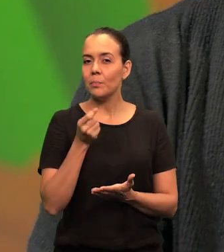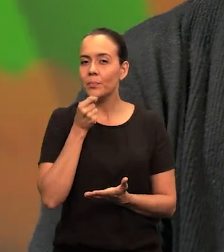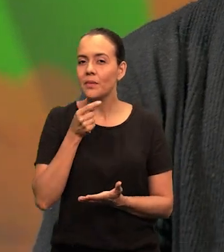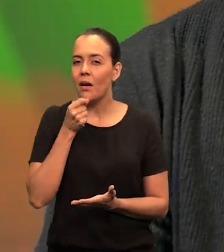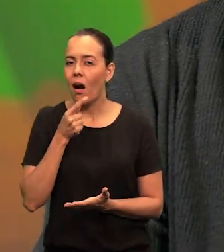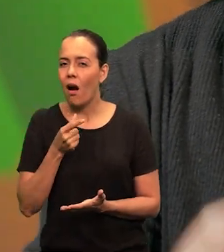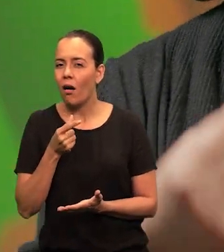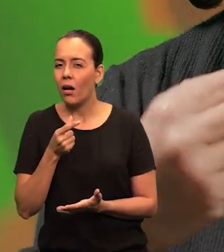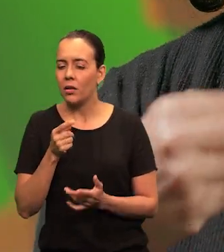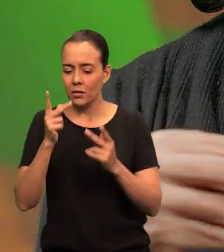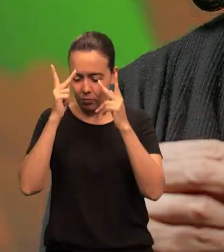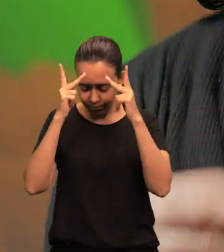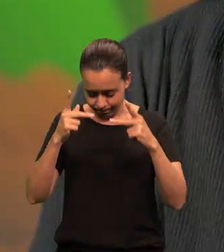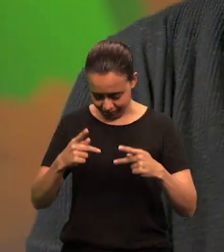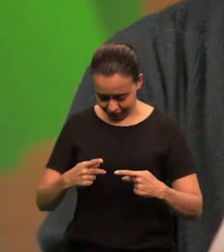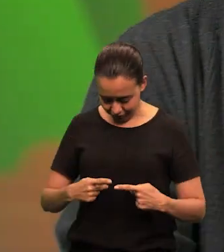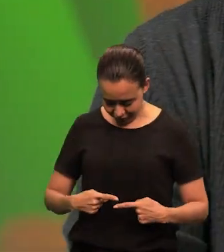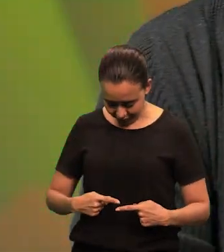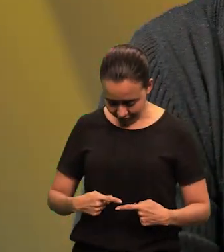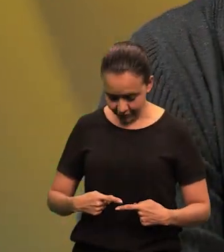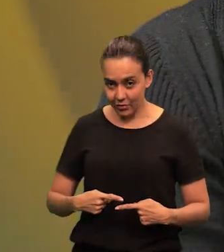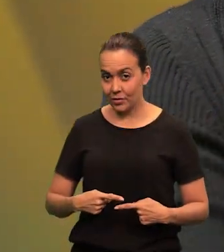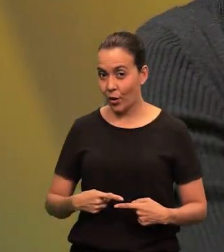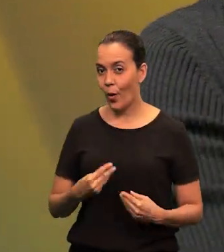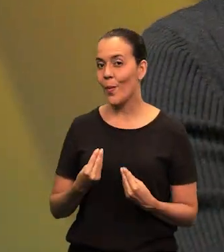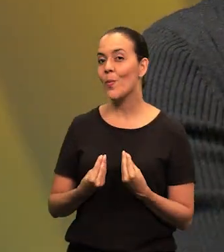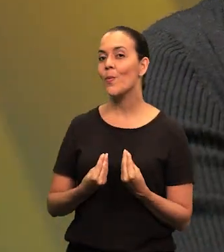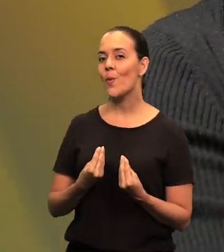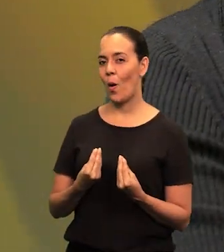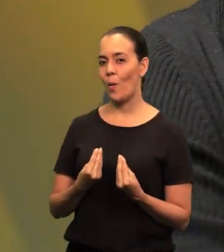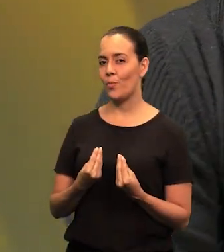que dizem respeito ao umbigo. Nós abrimos mão das grandes questões